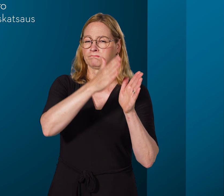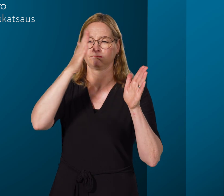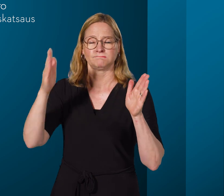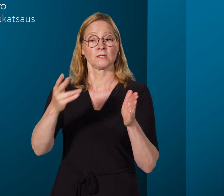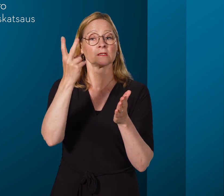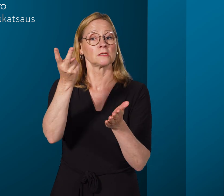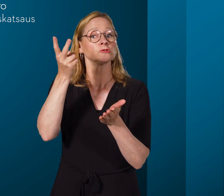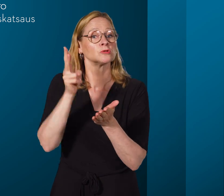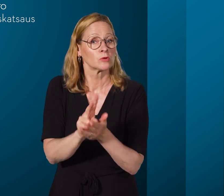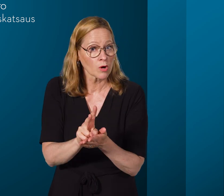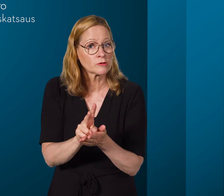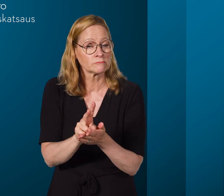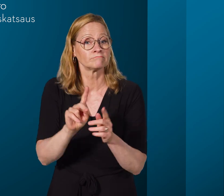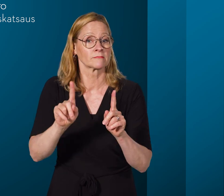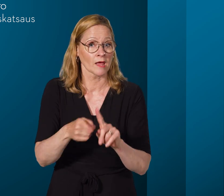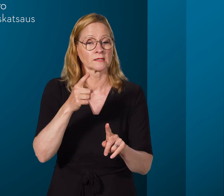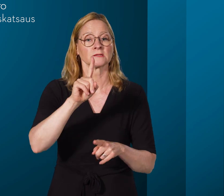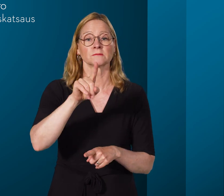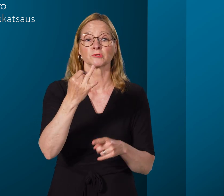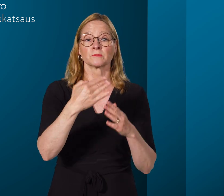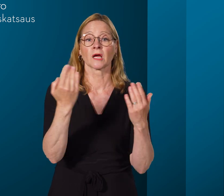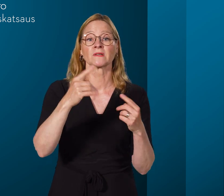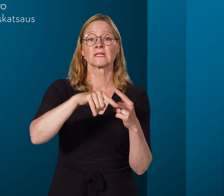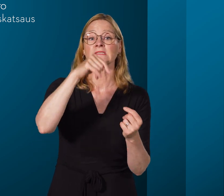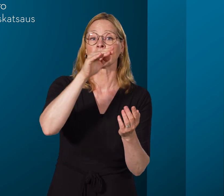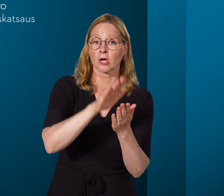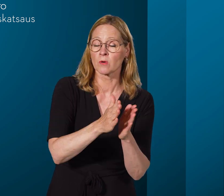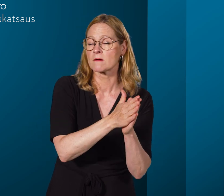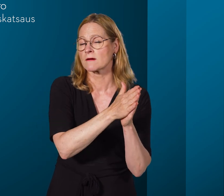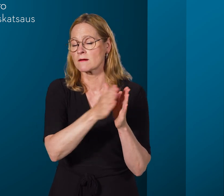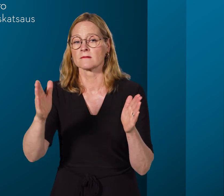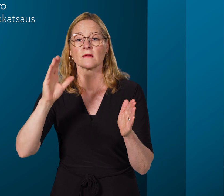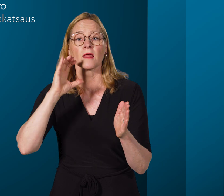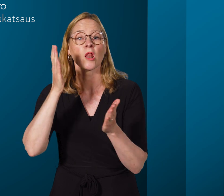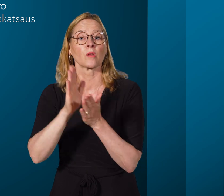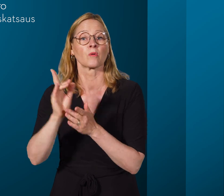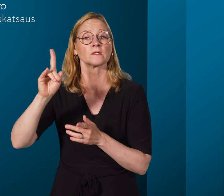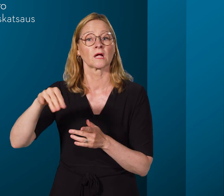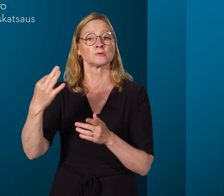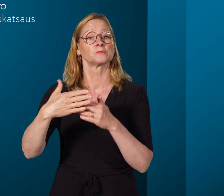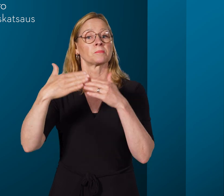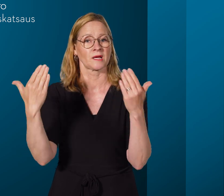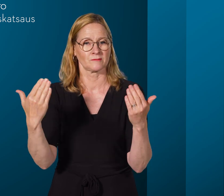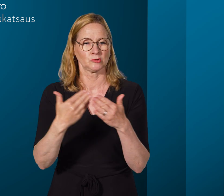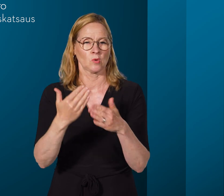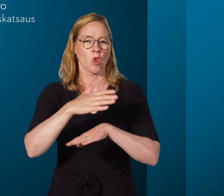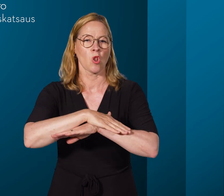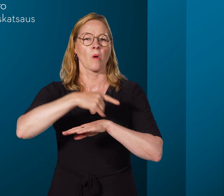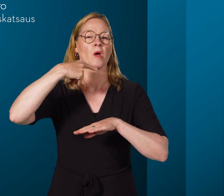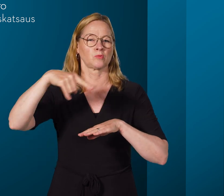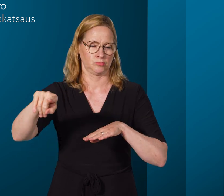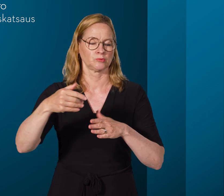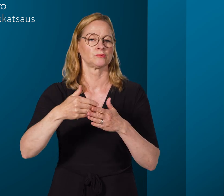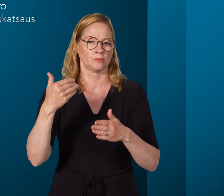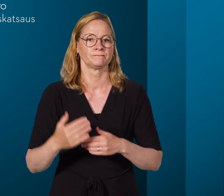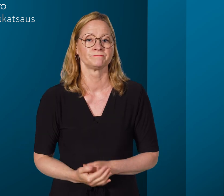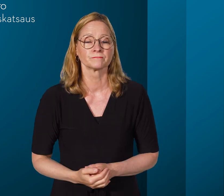kahden kuukauden ajan 17.6.−18.8.2024 lomautuksista johtuen.